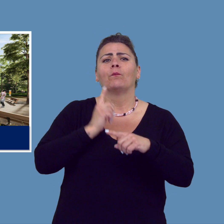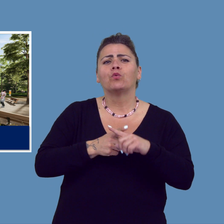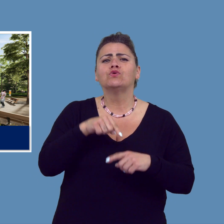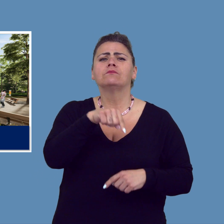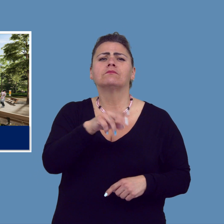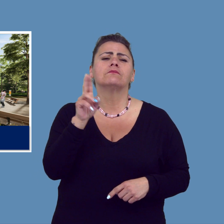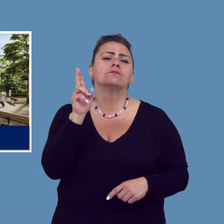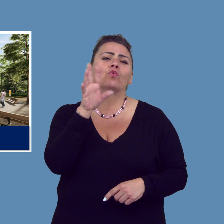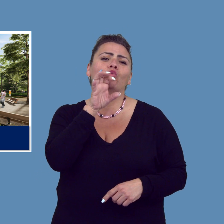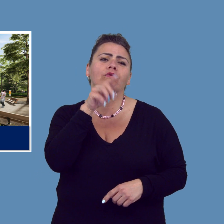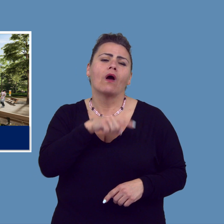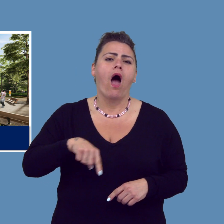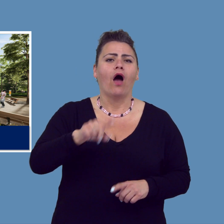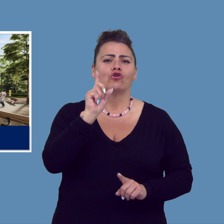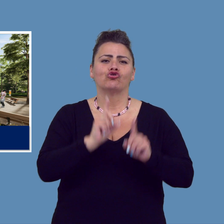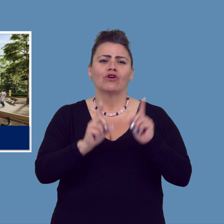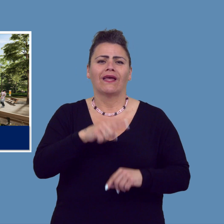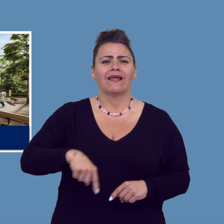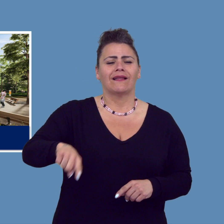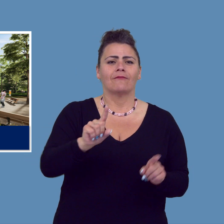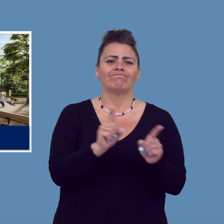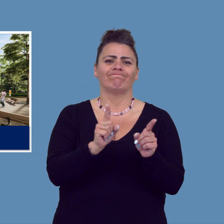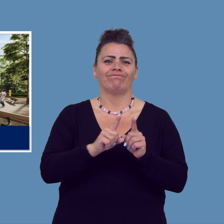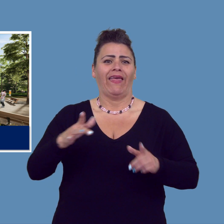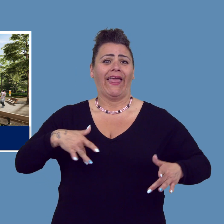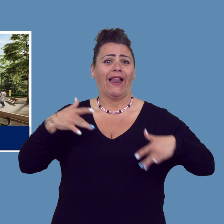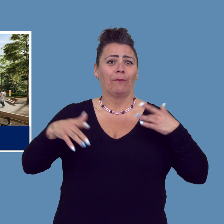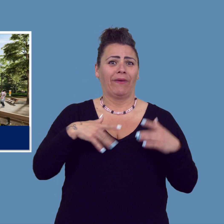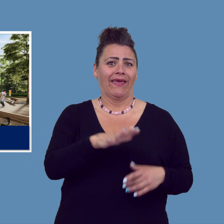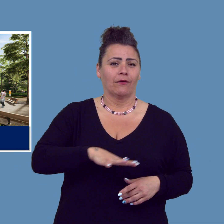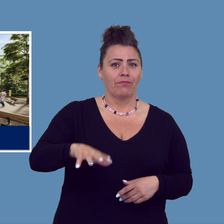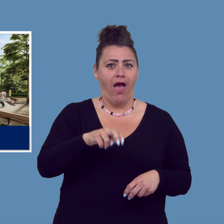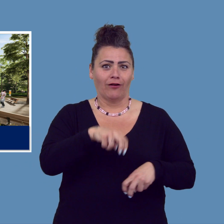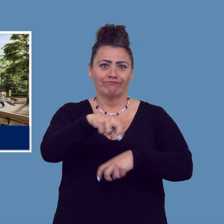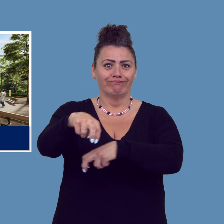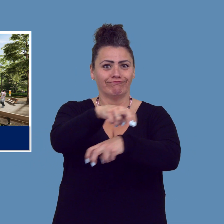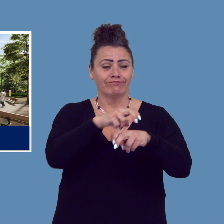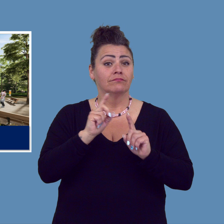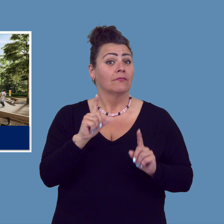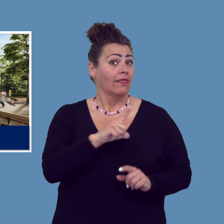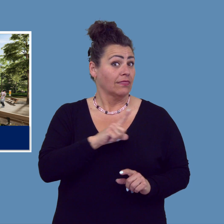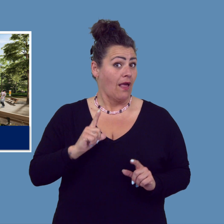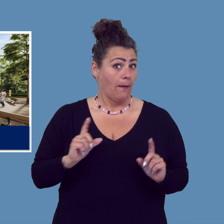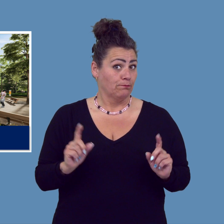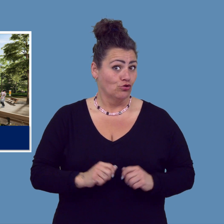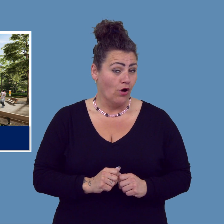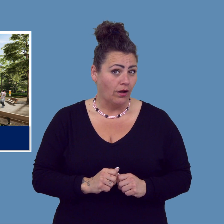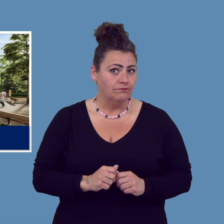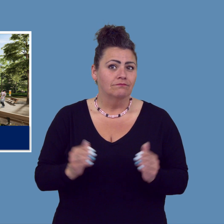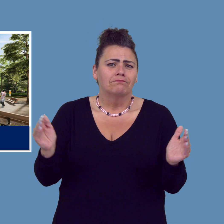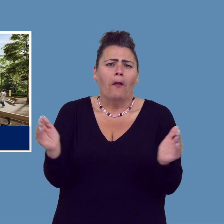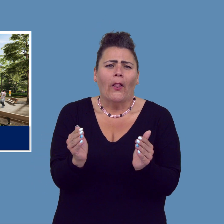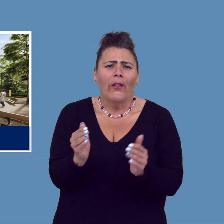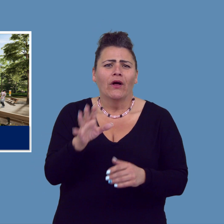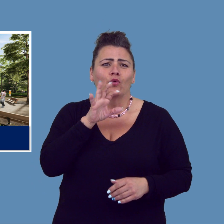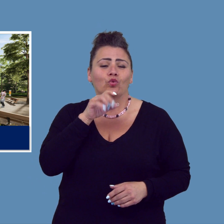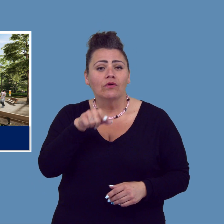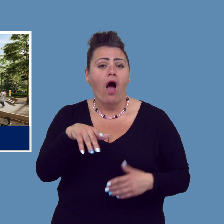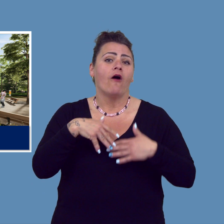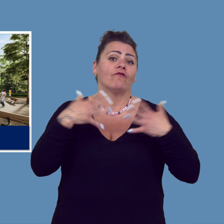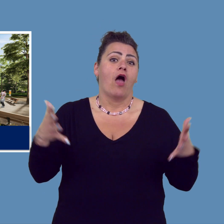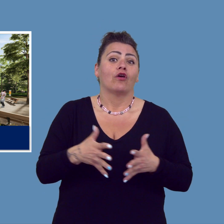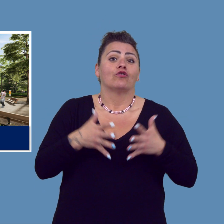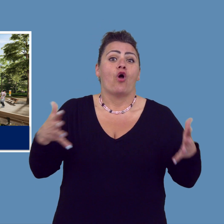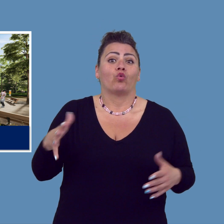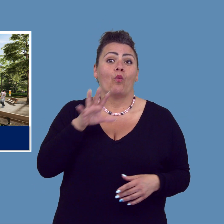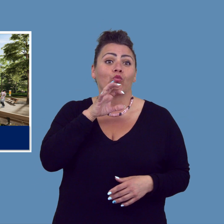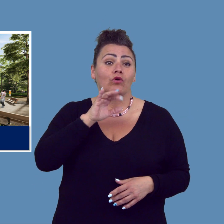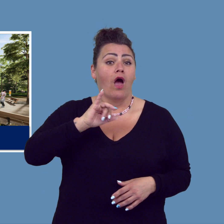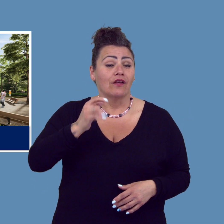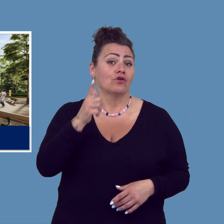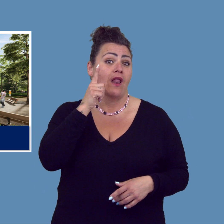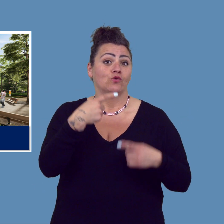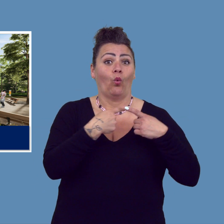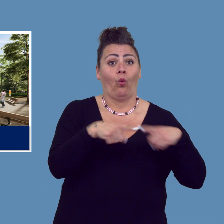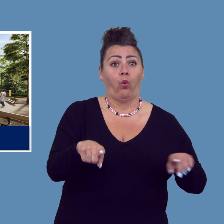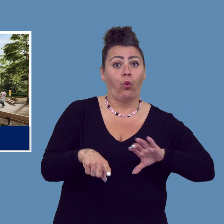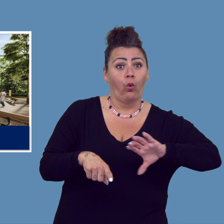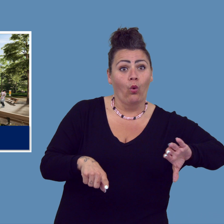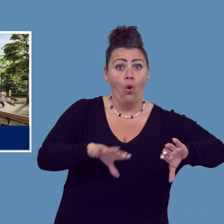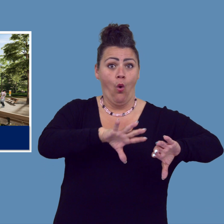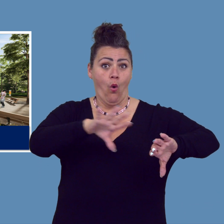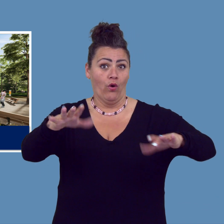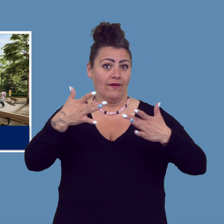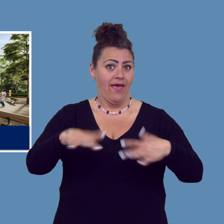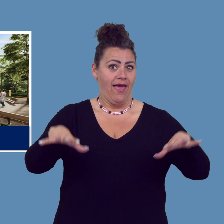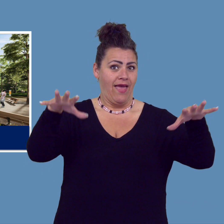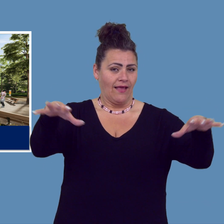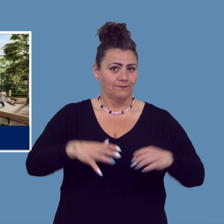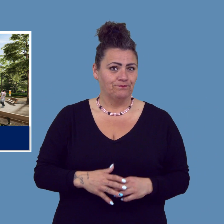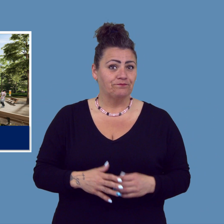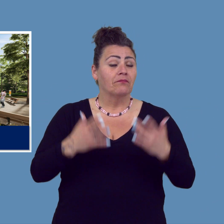valamint kutyás élményparkot alakítanak ki: külön résszel a kistestű és a nagytestű kutyák számára.